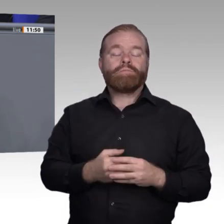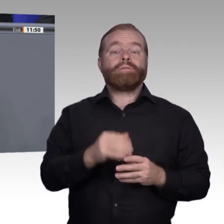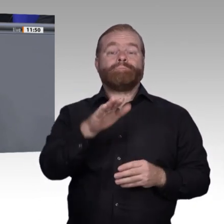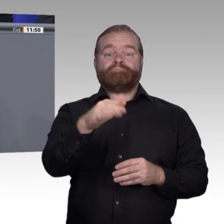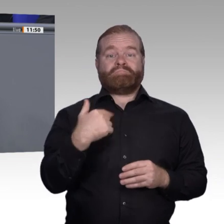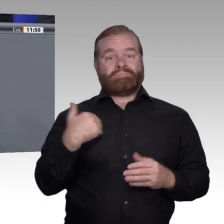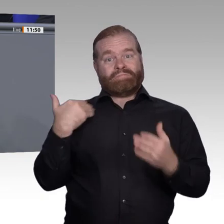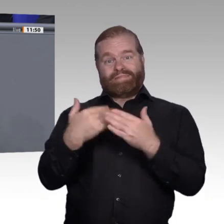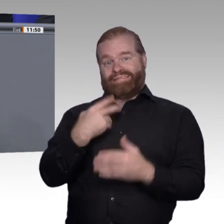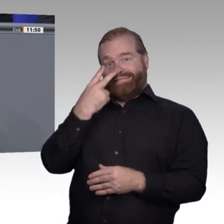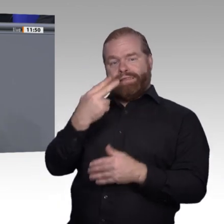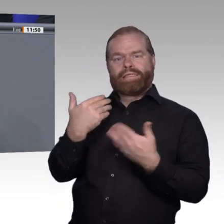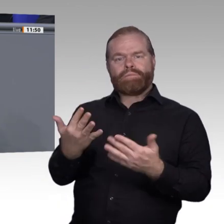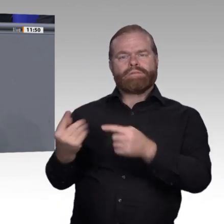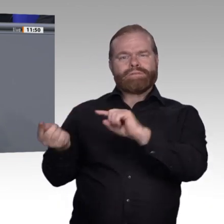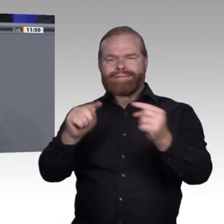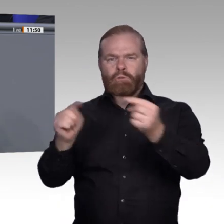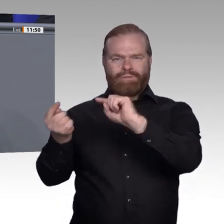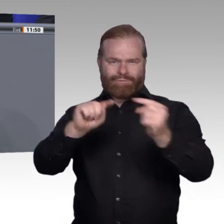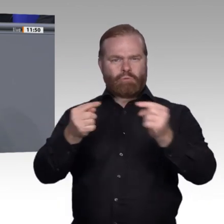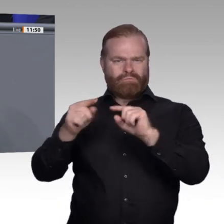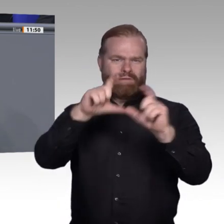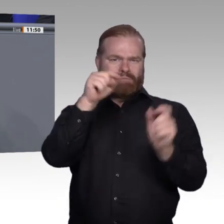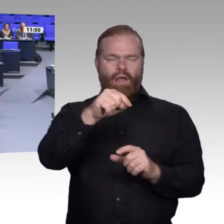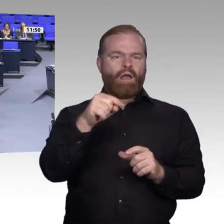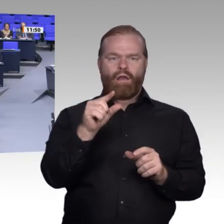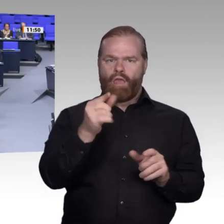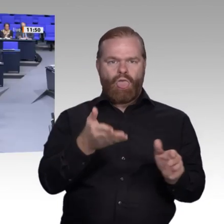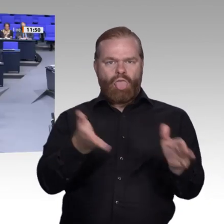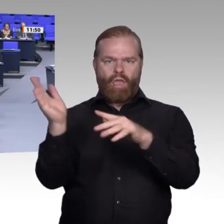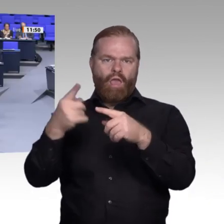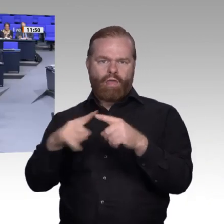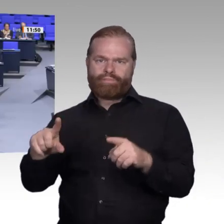durchaus in großer Harmonie zwischen FDP und AfD über die Deregulierung der Berufsbildung